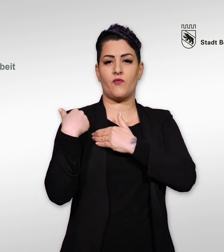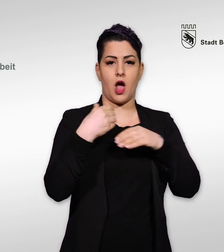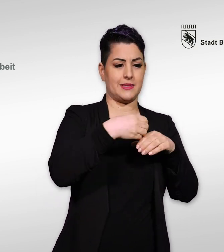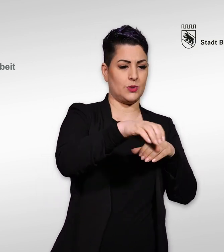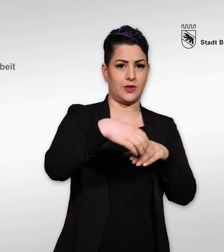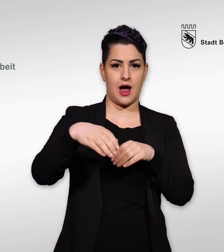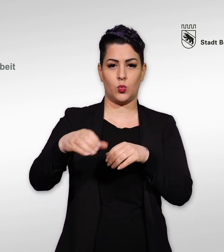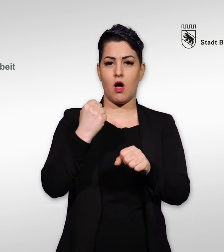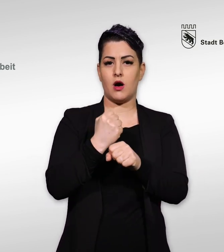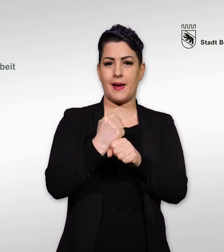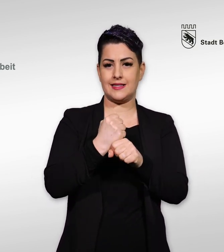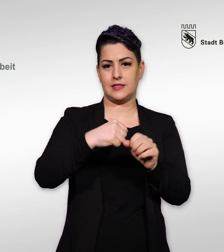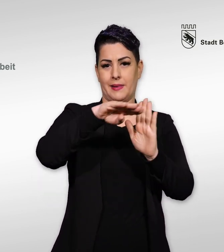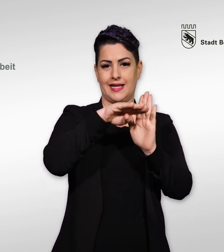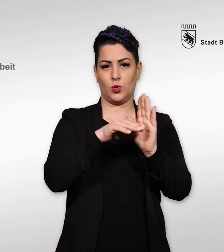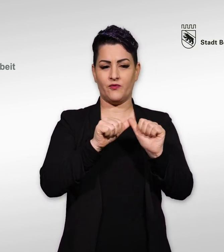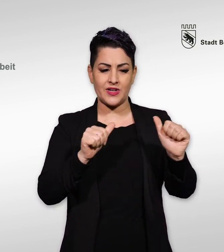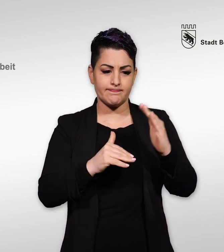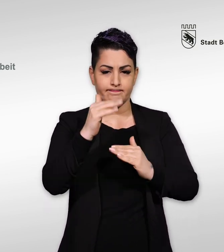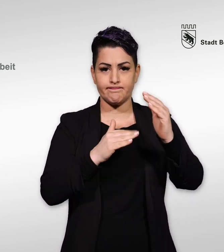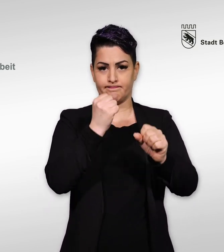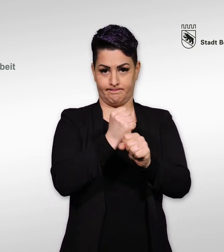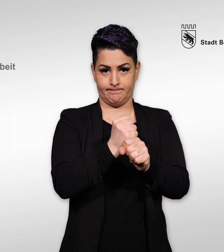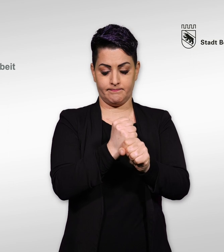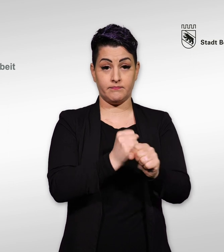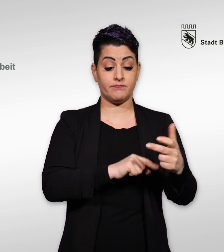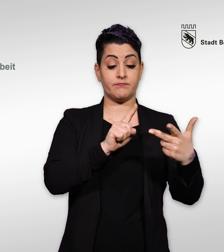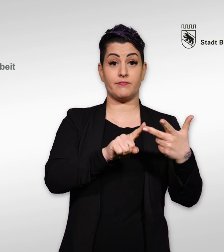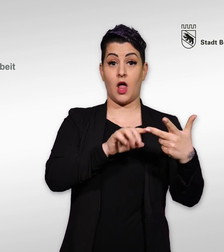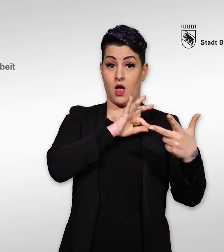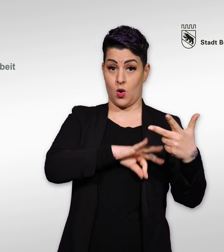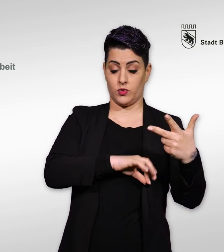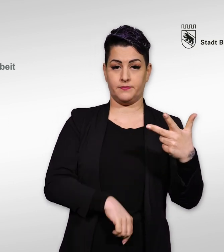die Aufgabenzuteilung und die Gestaltung der Arbeitsbedingungen,